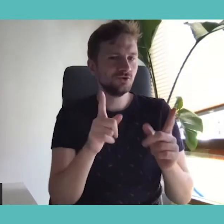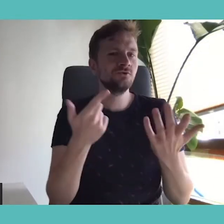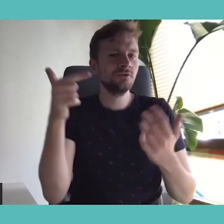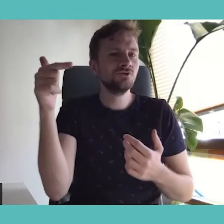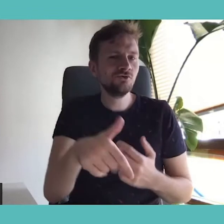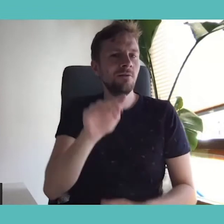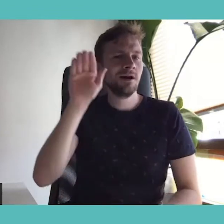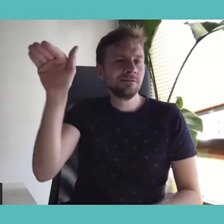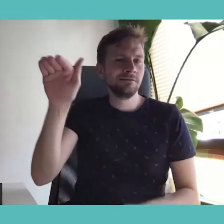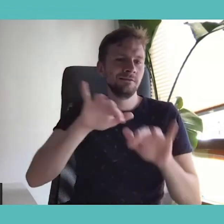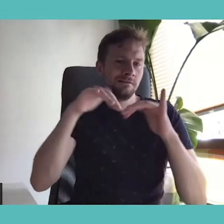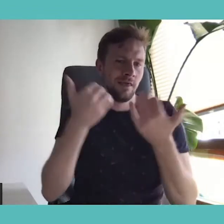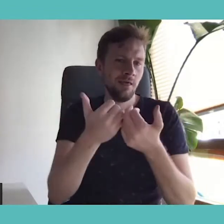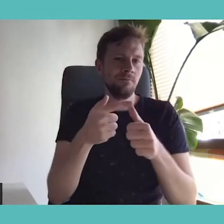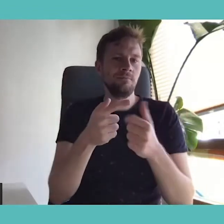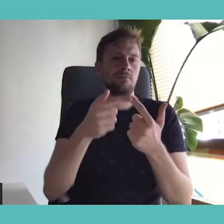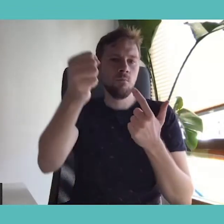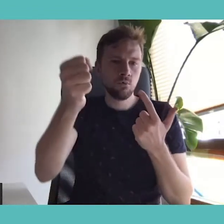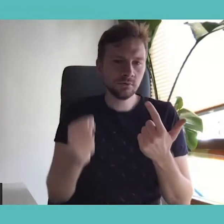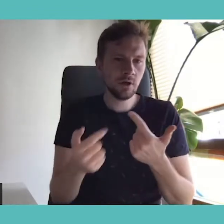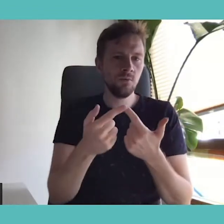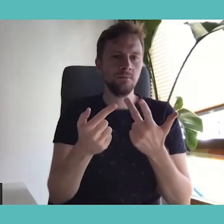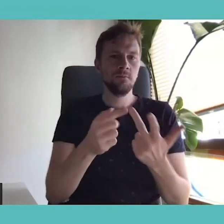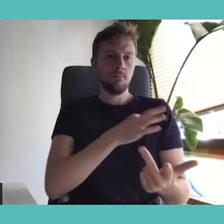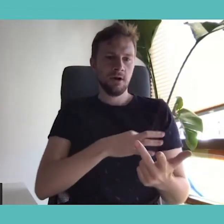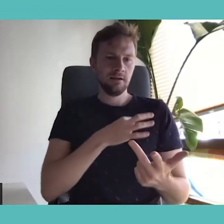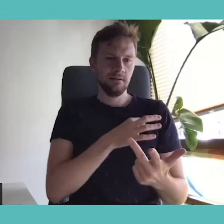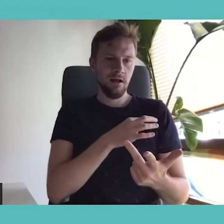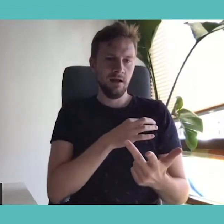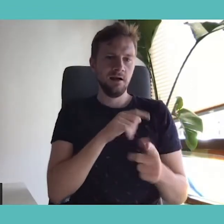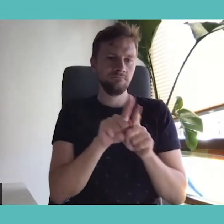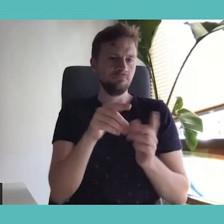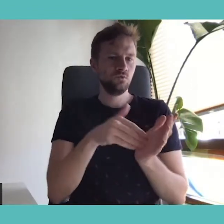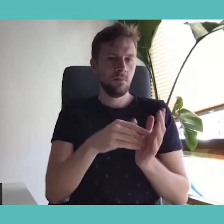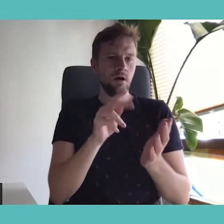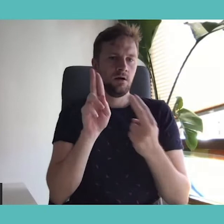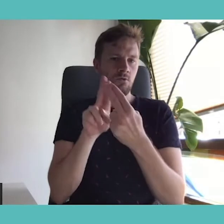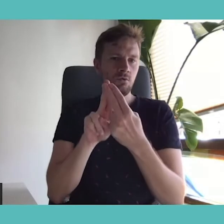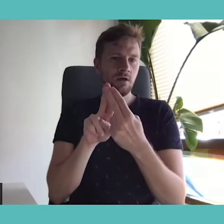Trzeba nawiązać kontakty z sejmem, posłami, partiami polityczymi.